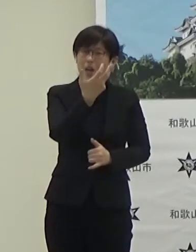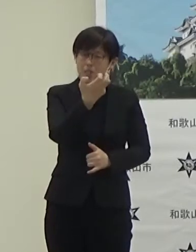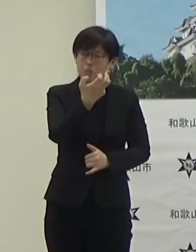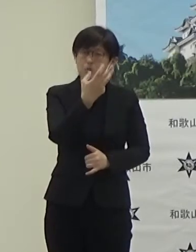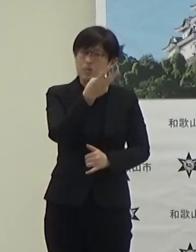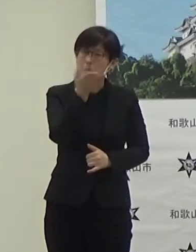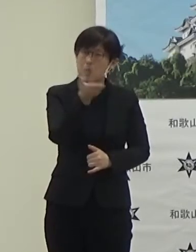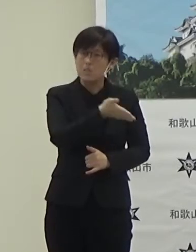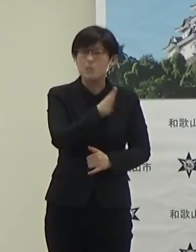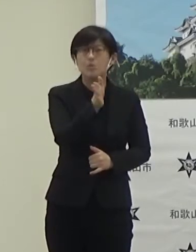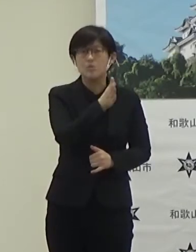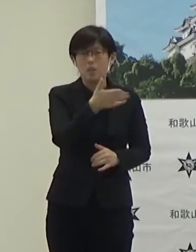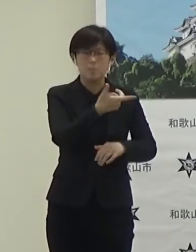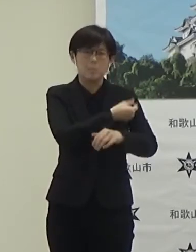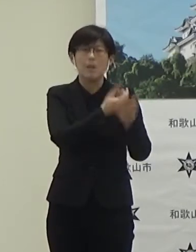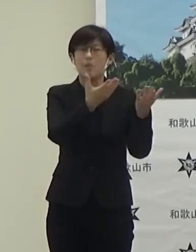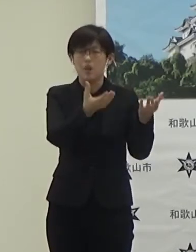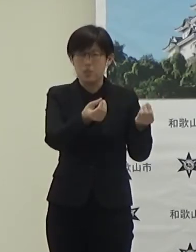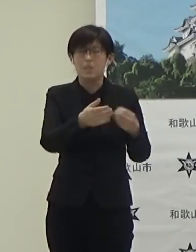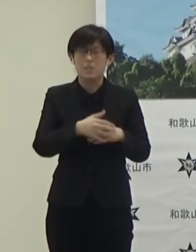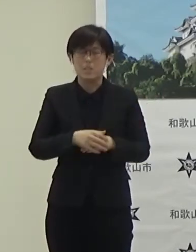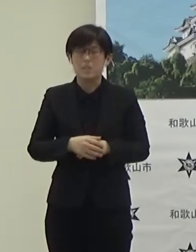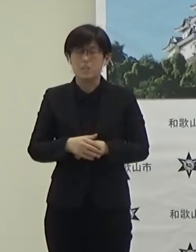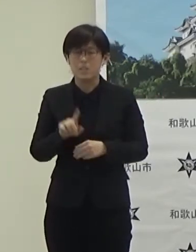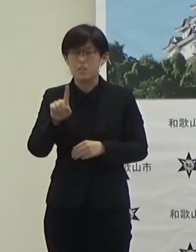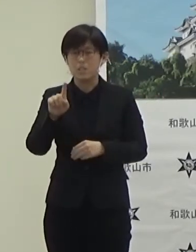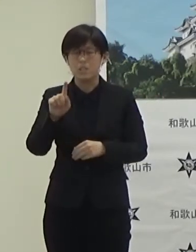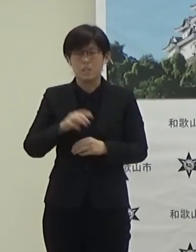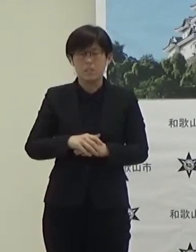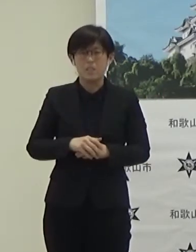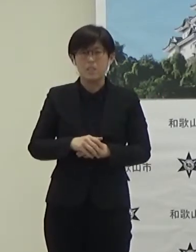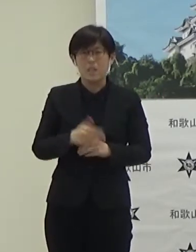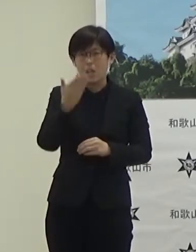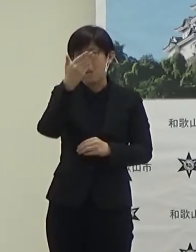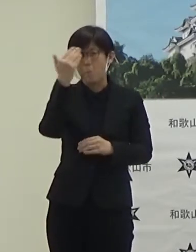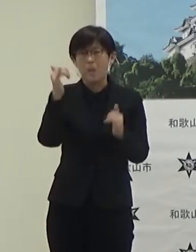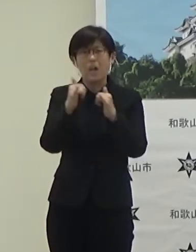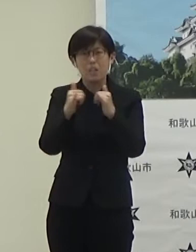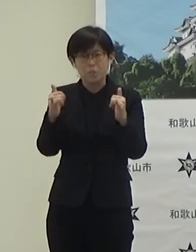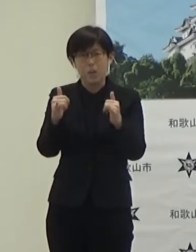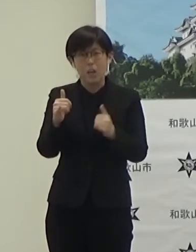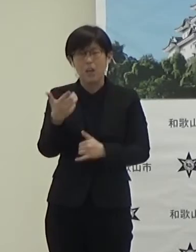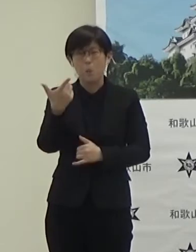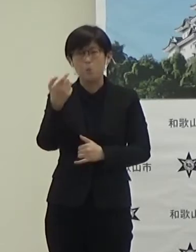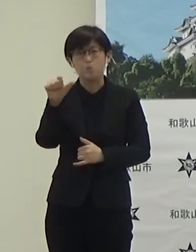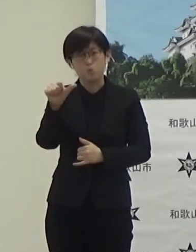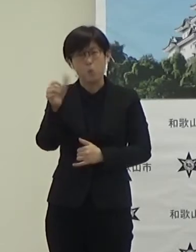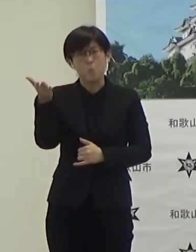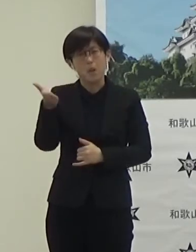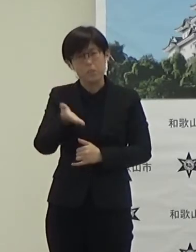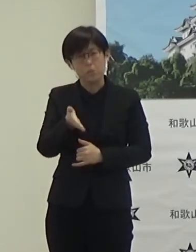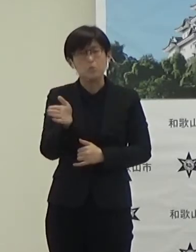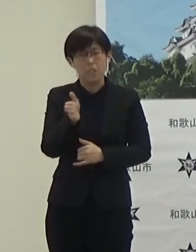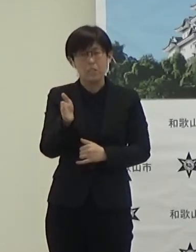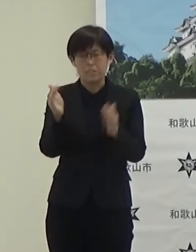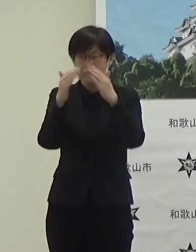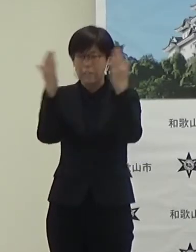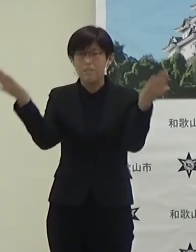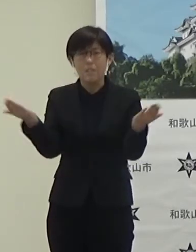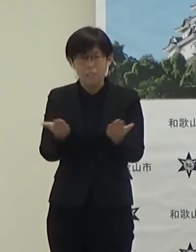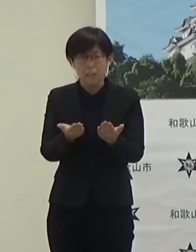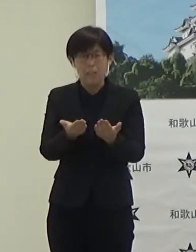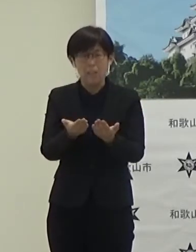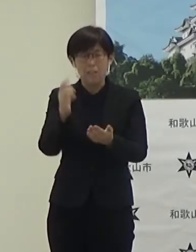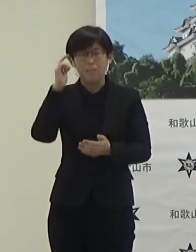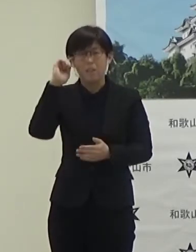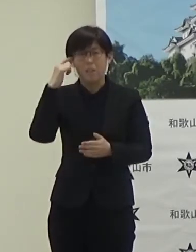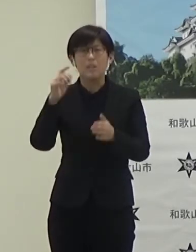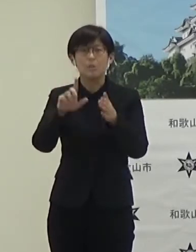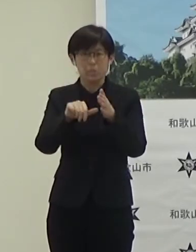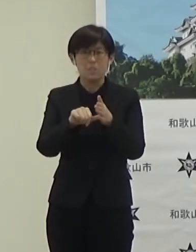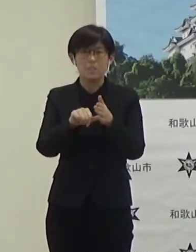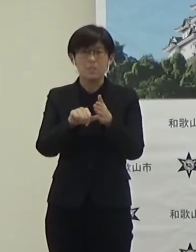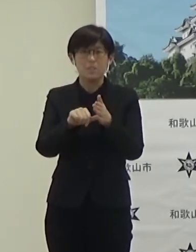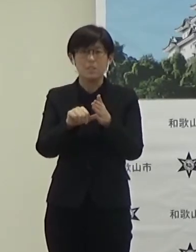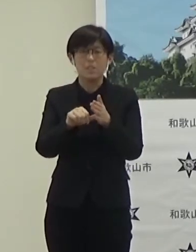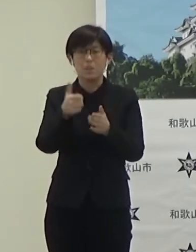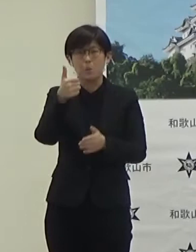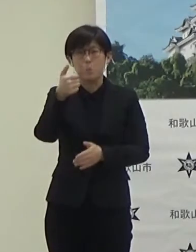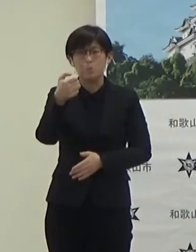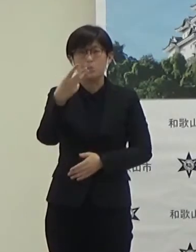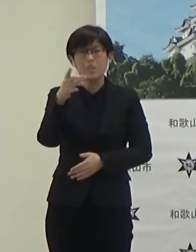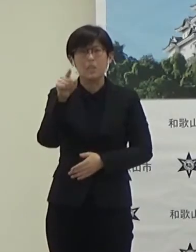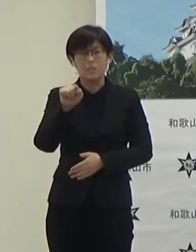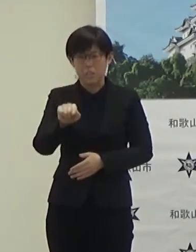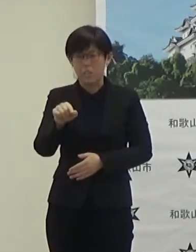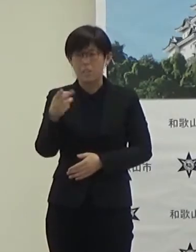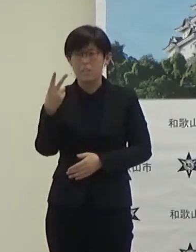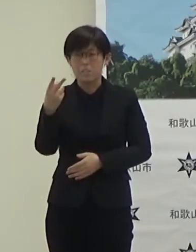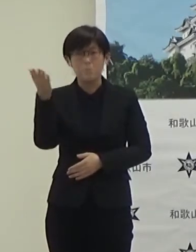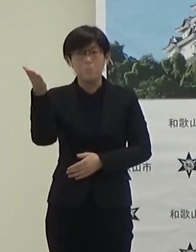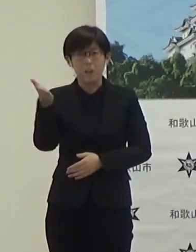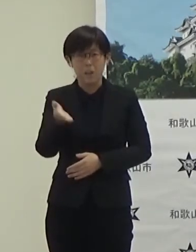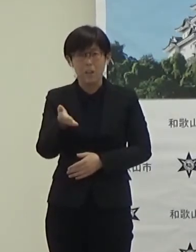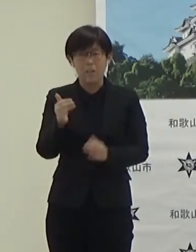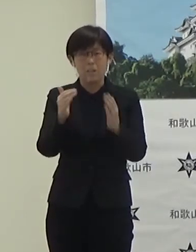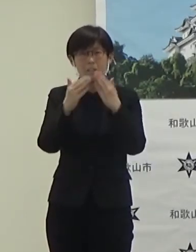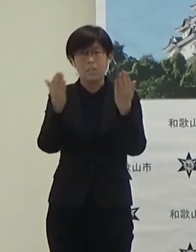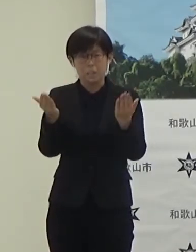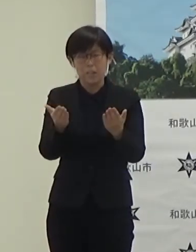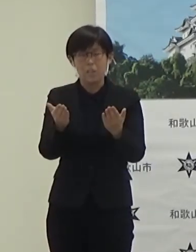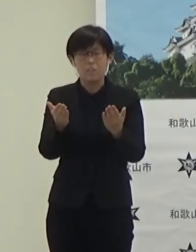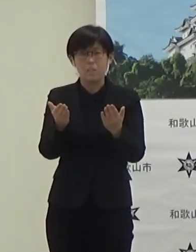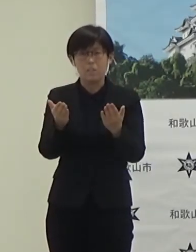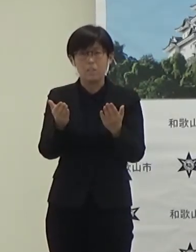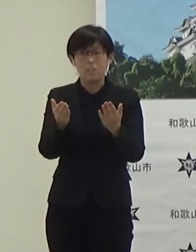18歳から64歳は、今のところ36.5% 全体で約53.2%ということで、対象者の半数の方は